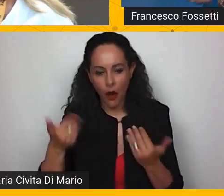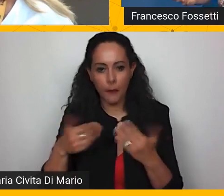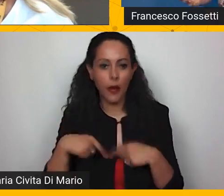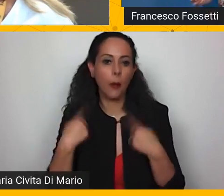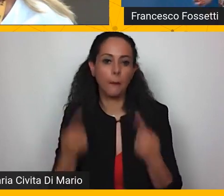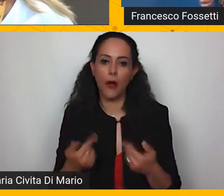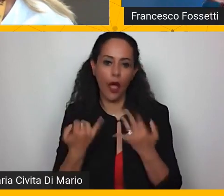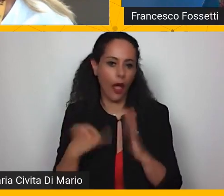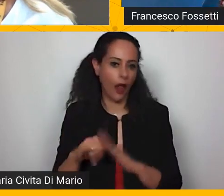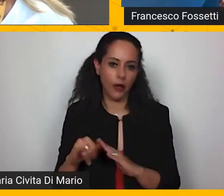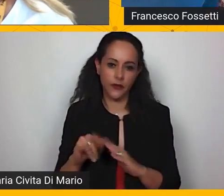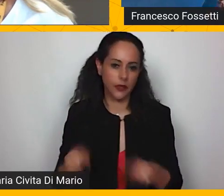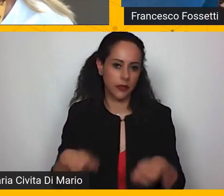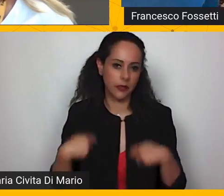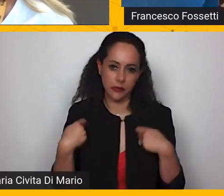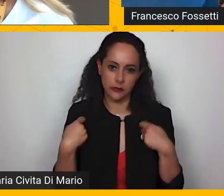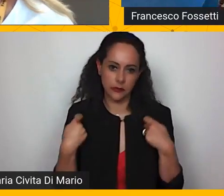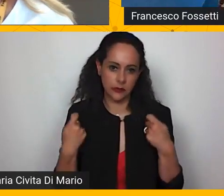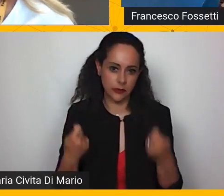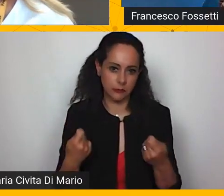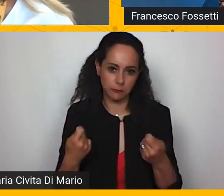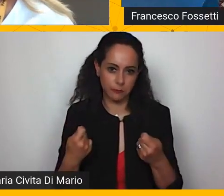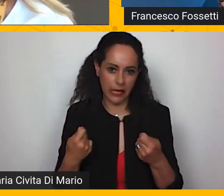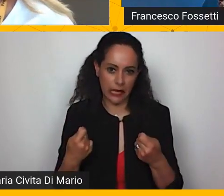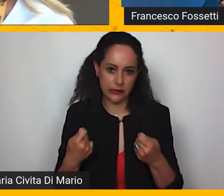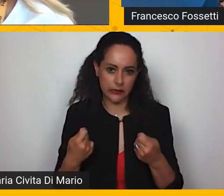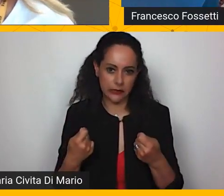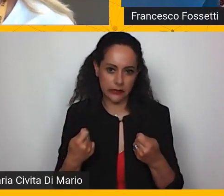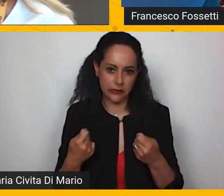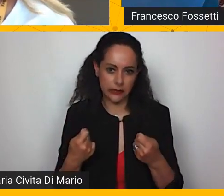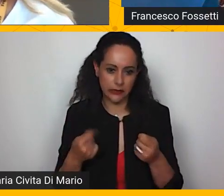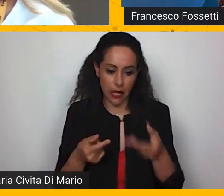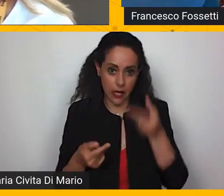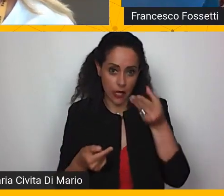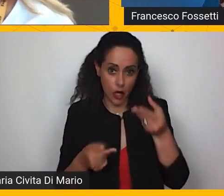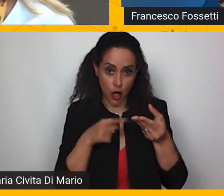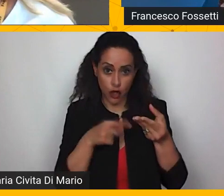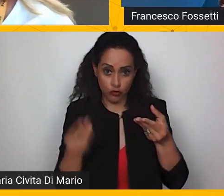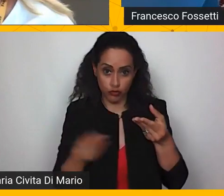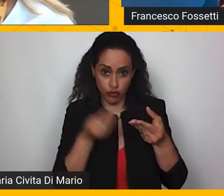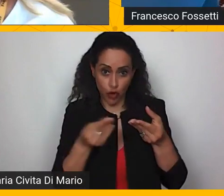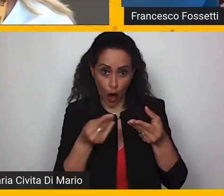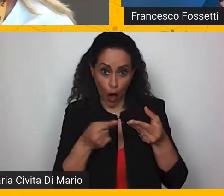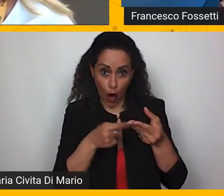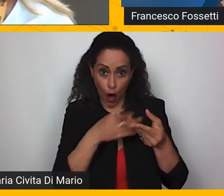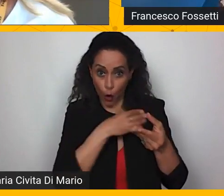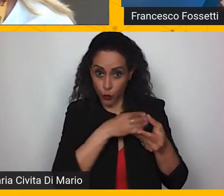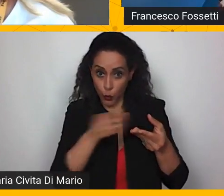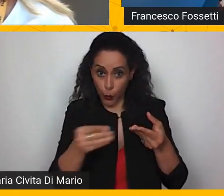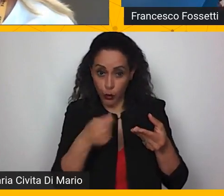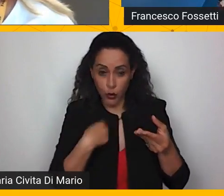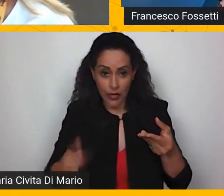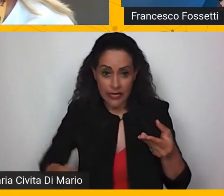beh però poi molto spesso si va a spendere anche più del costo